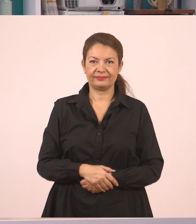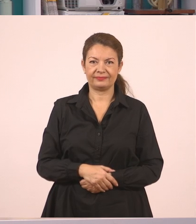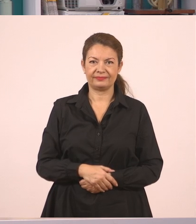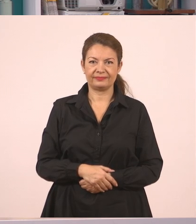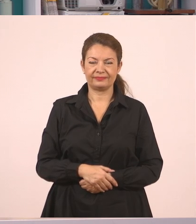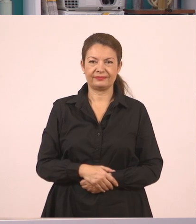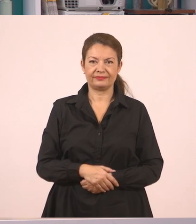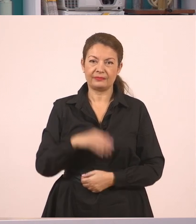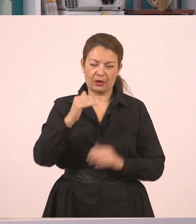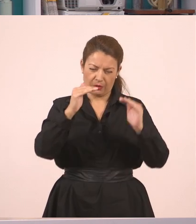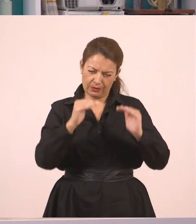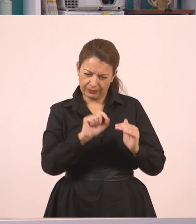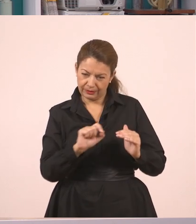Γράφω λίγο χαμηλά τώρα, αλλά δεν πειράζει.